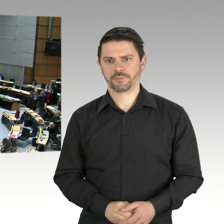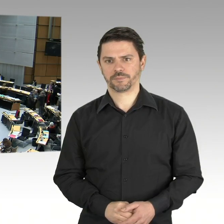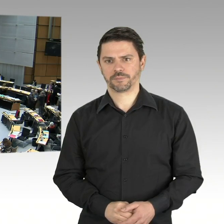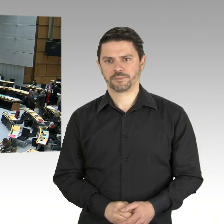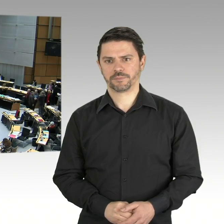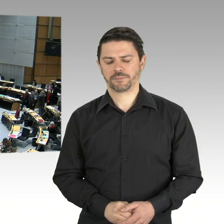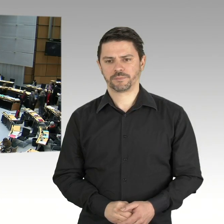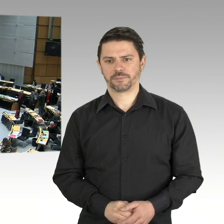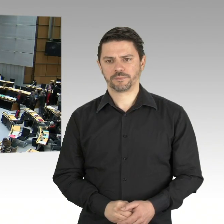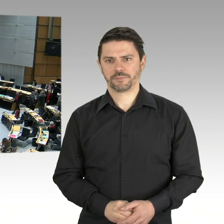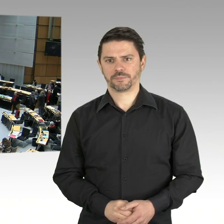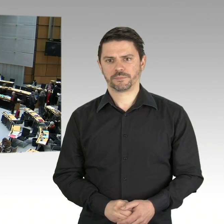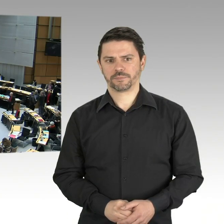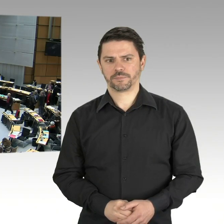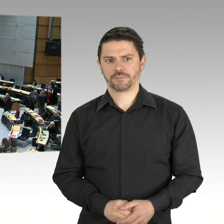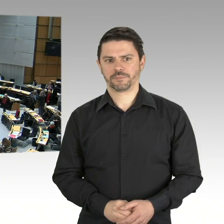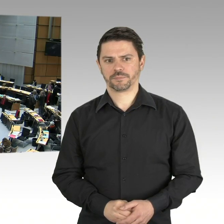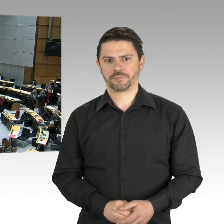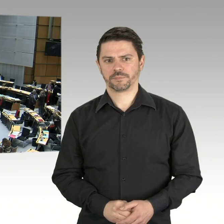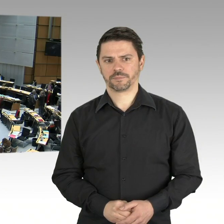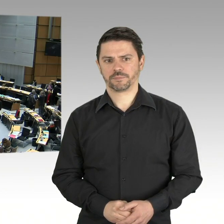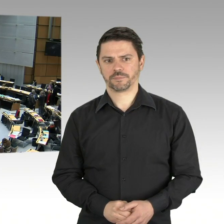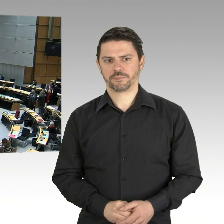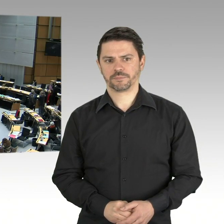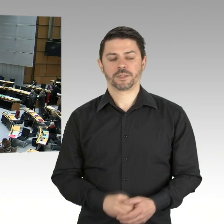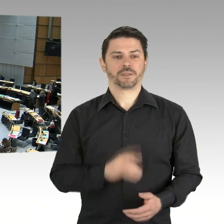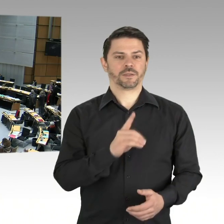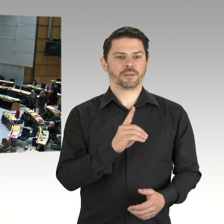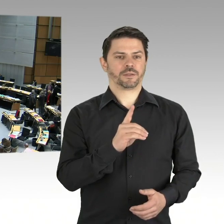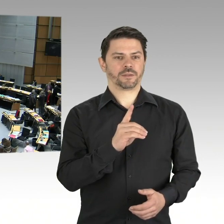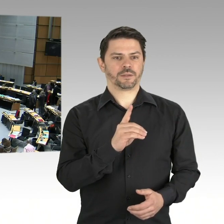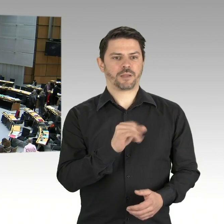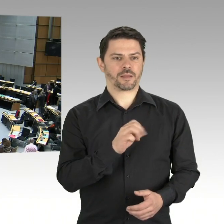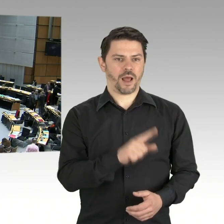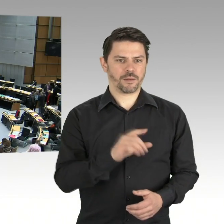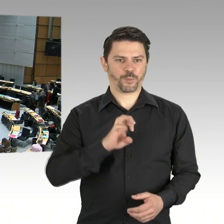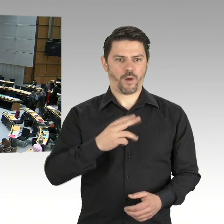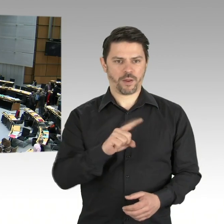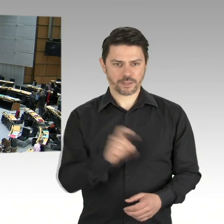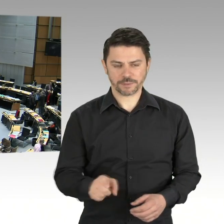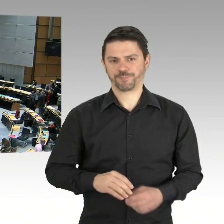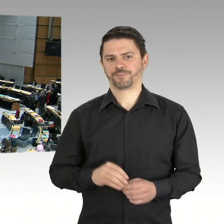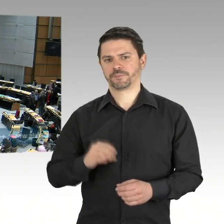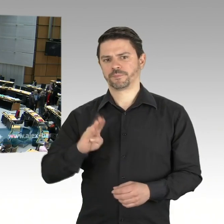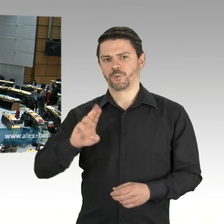Herr Daniel Buchholz. Herr Dennis Buchner. Frau Marianne Burkert-Eulitz. Frau Derya Caglar.